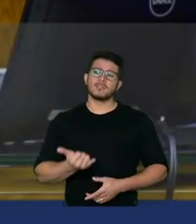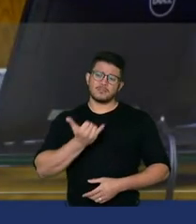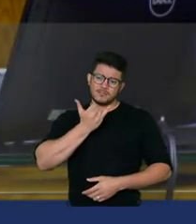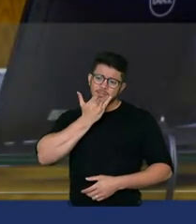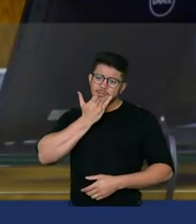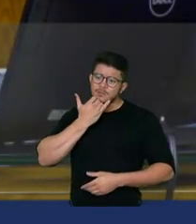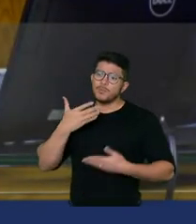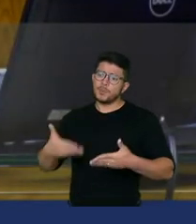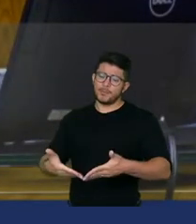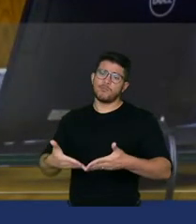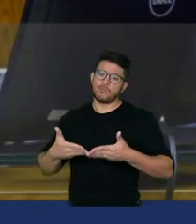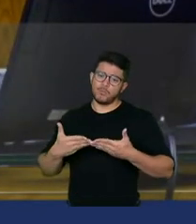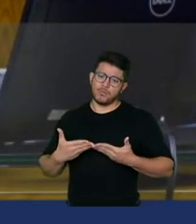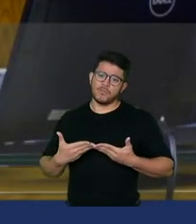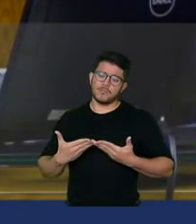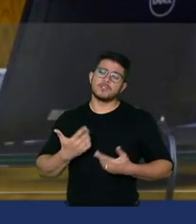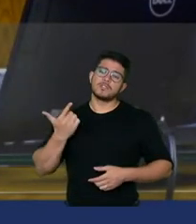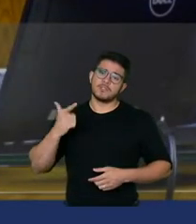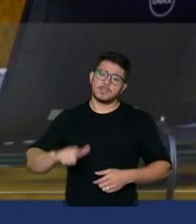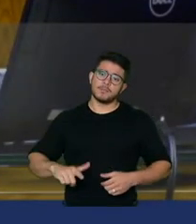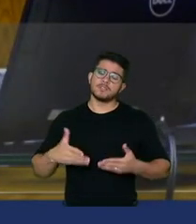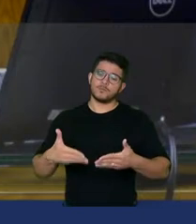PERDEU A CONOTAÇÃO DO USO MEDICINAL. [PRESIDENTE]: DEPUTADO PAULO, PARA MIM MAIS AINDA, EU